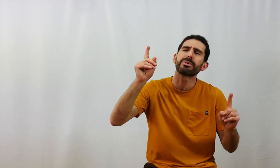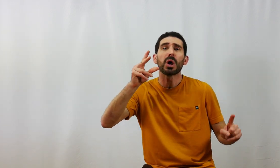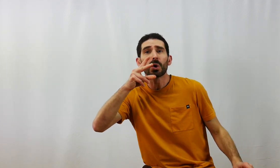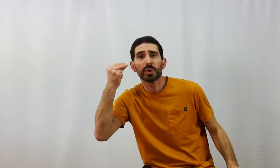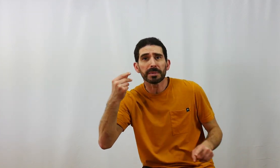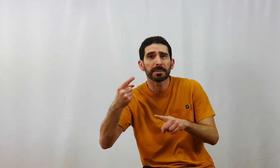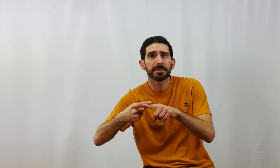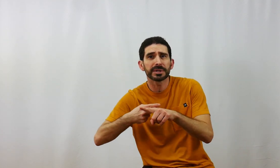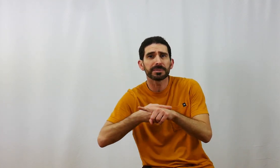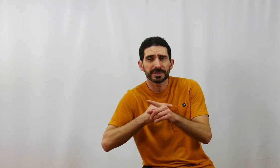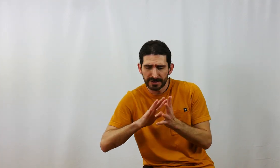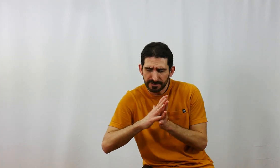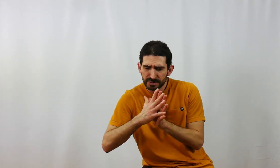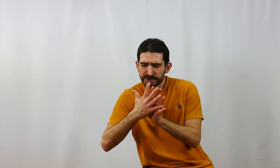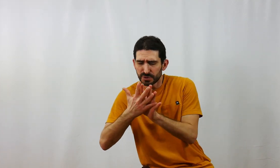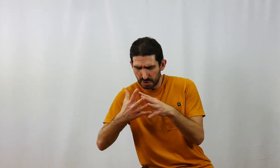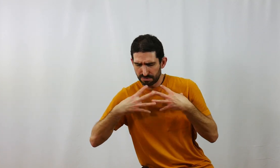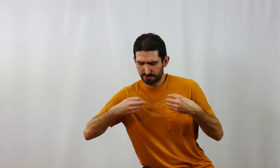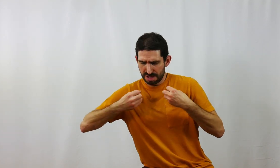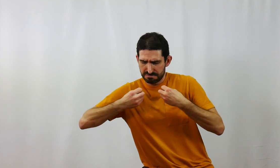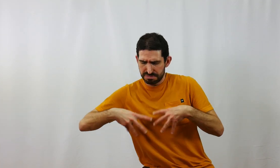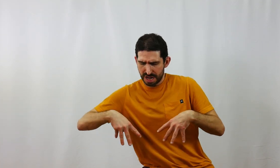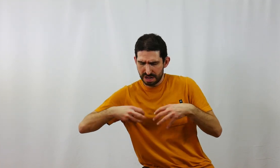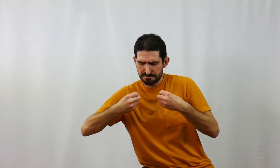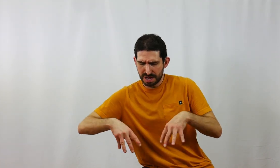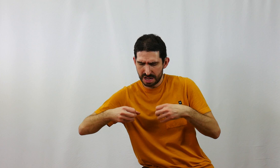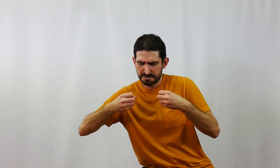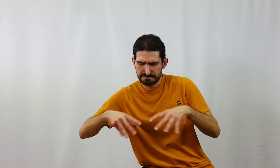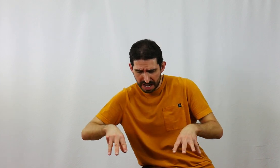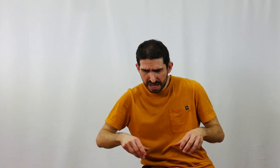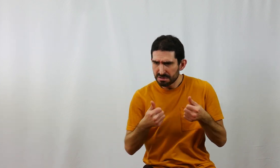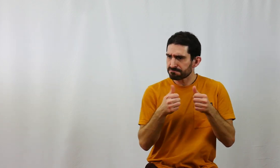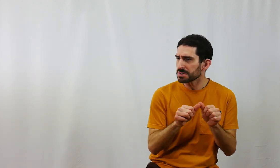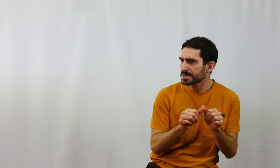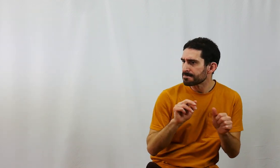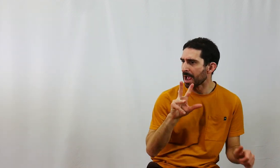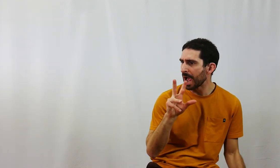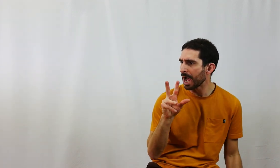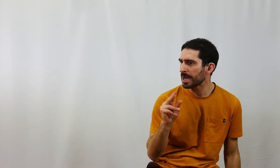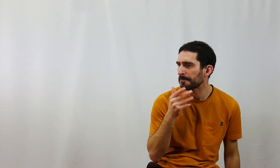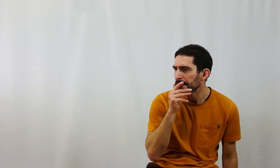Petit à petit, les humains ont évolué et perdu leurs poils. "Merde !" se sont dit les poux.